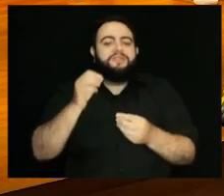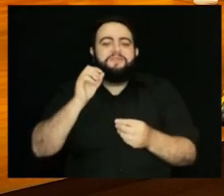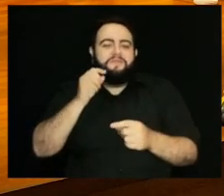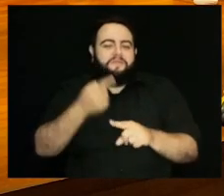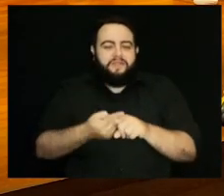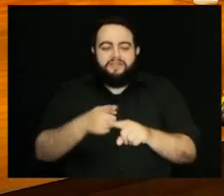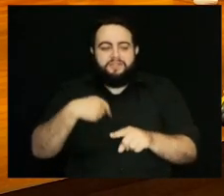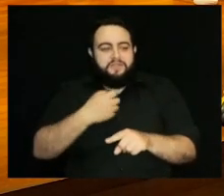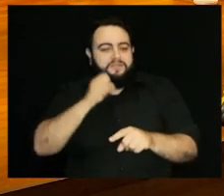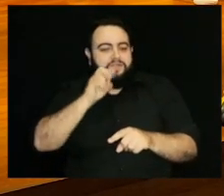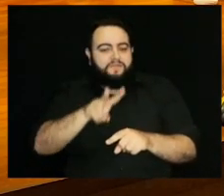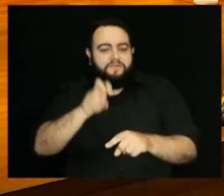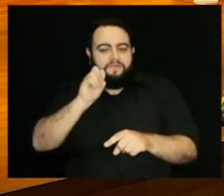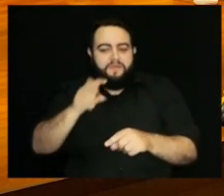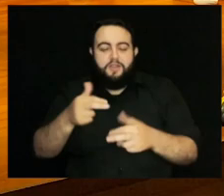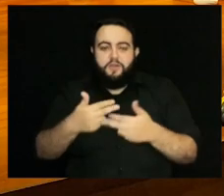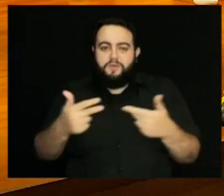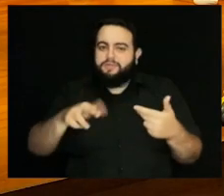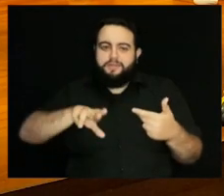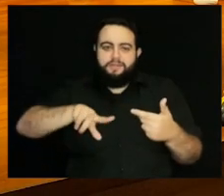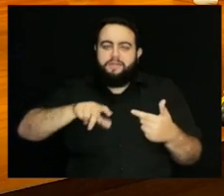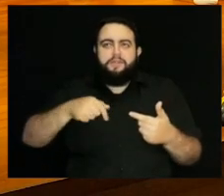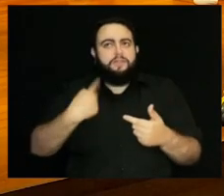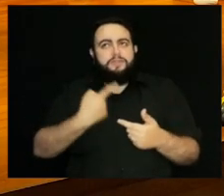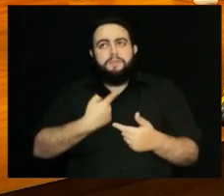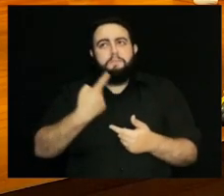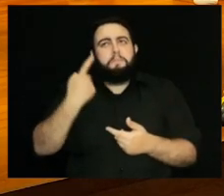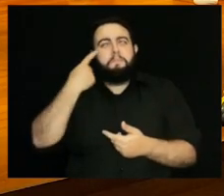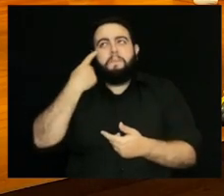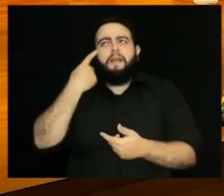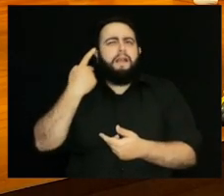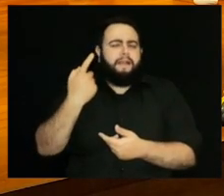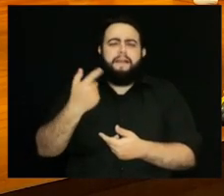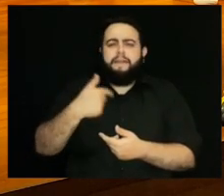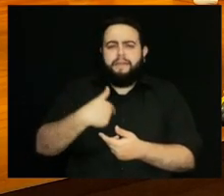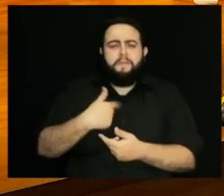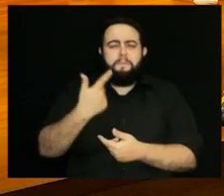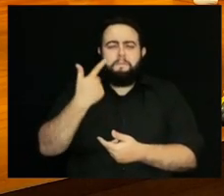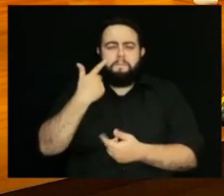de coisa que não é bem assim e fica pensando [ __ ] eu penso né daí podia ter feito um